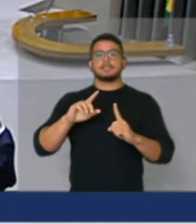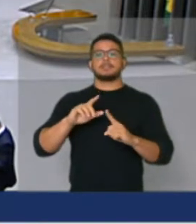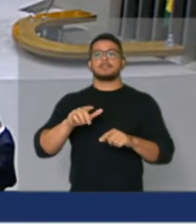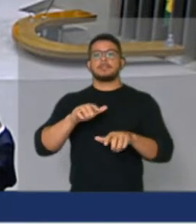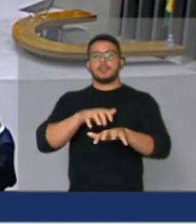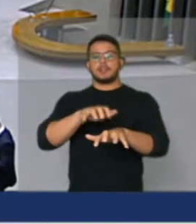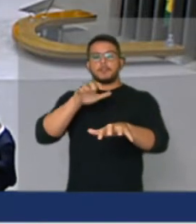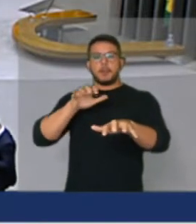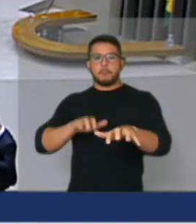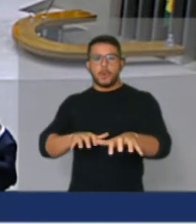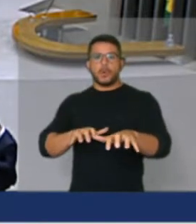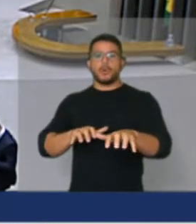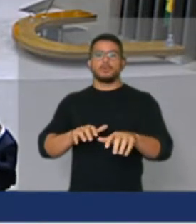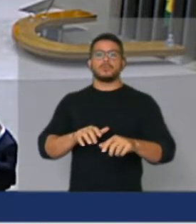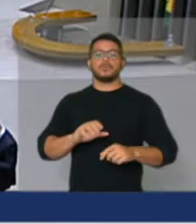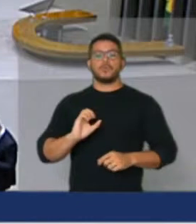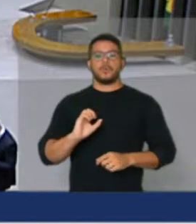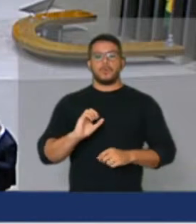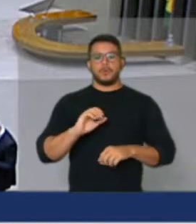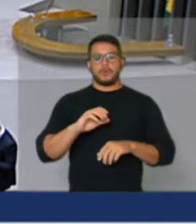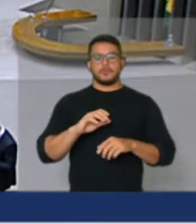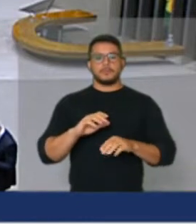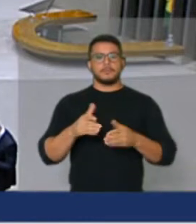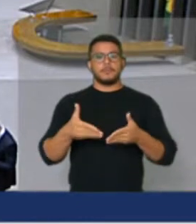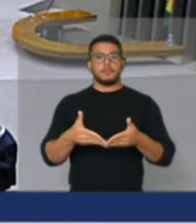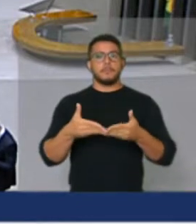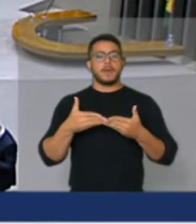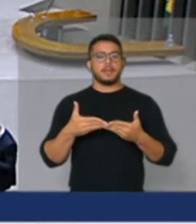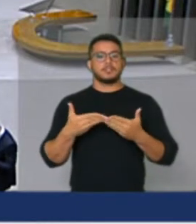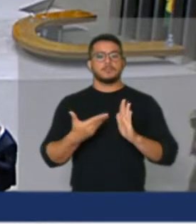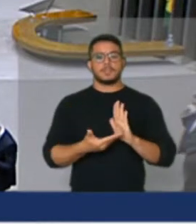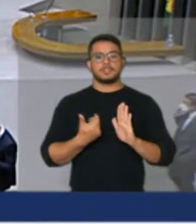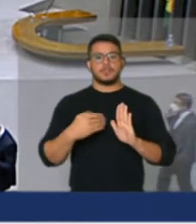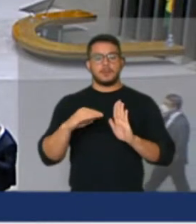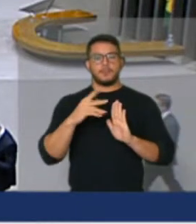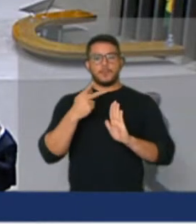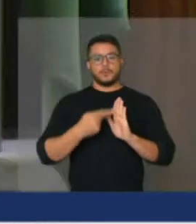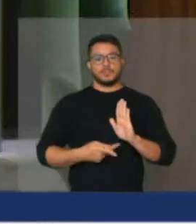[DEPUTADA]: UMA PROPOSIÇÃO DE QUATRO RIA--